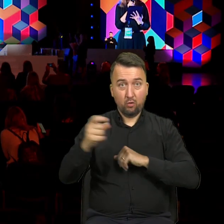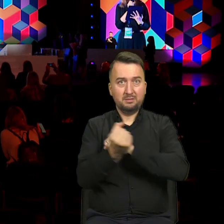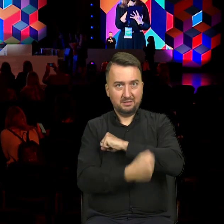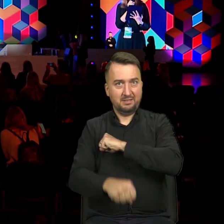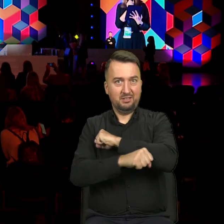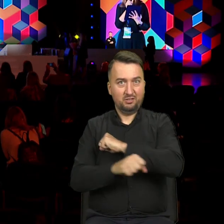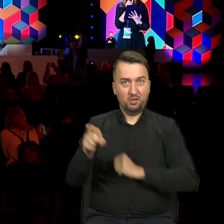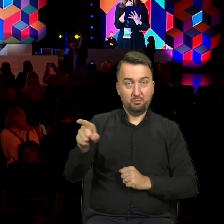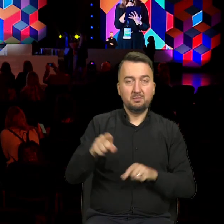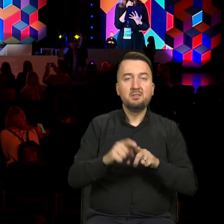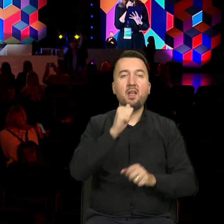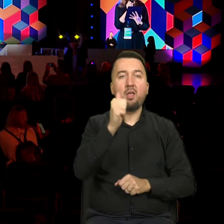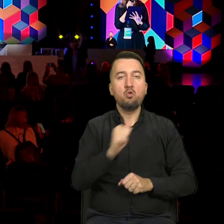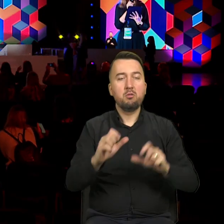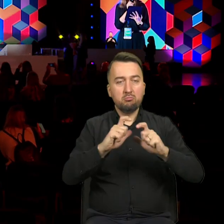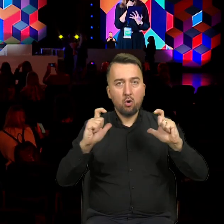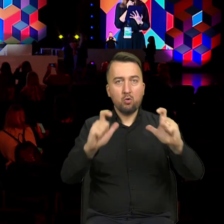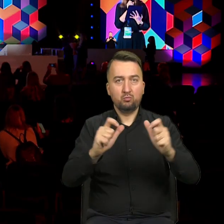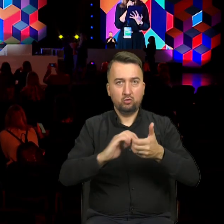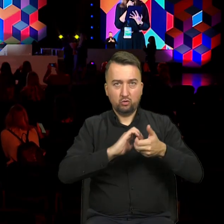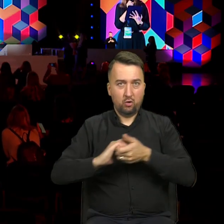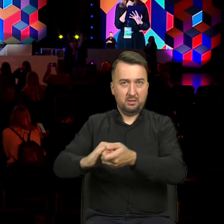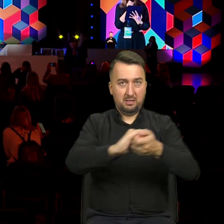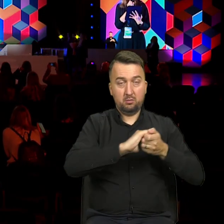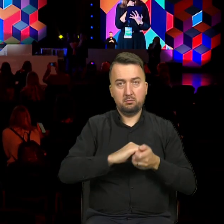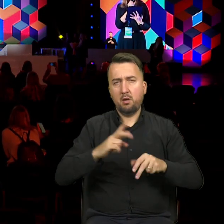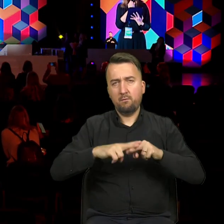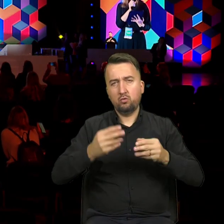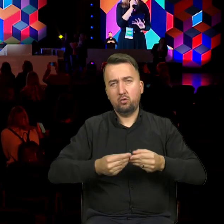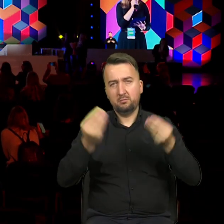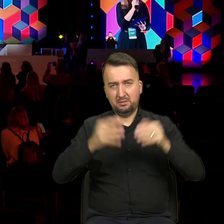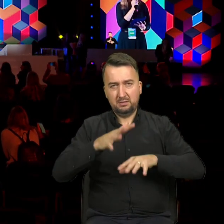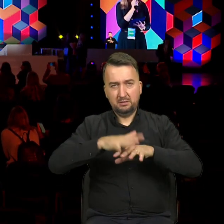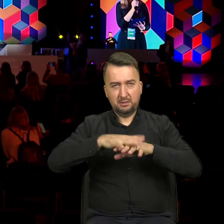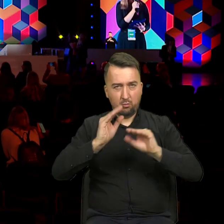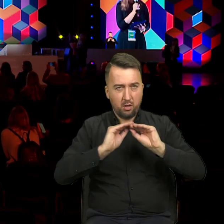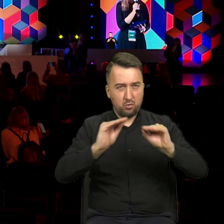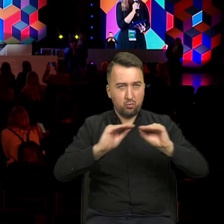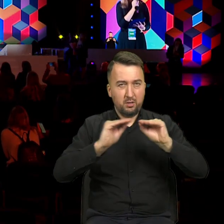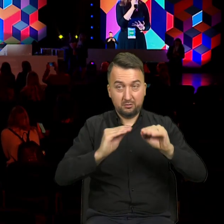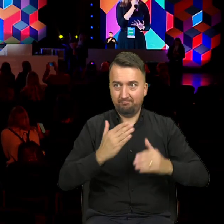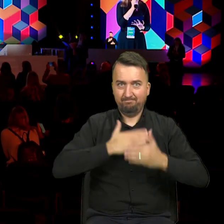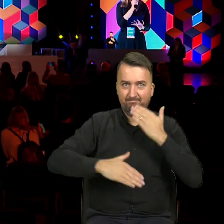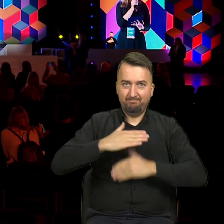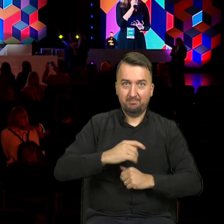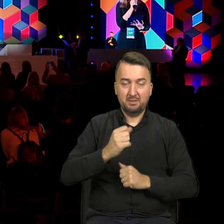no może je warto wygłosić, żeby nam zostały. Każda edukacja jest zawodowa. No to moja teza,